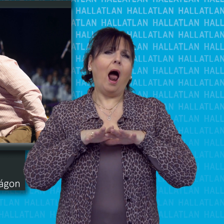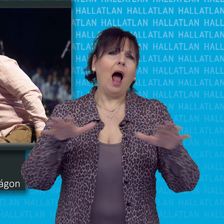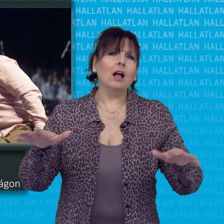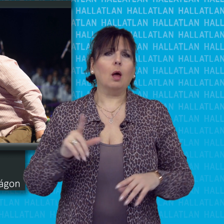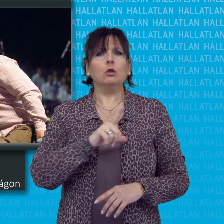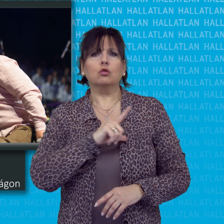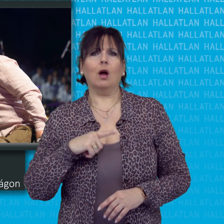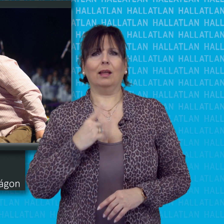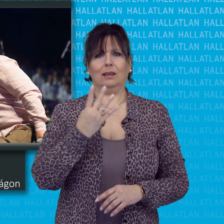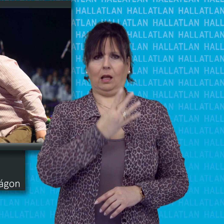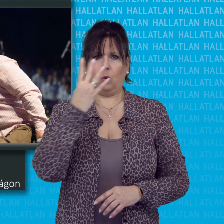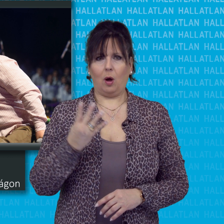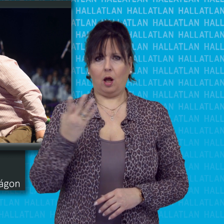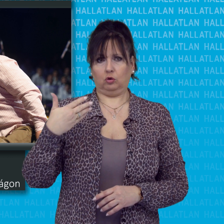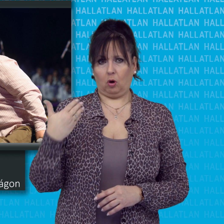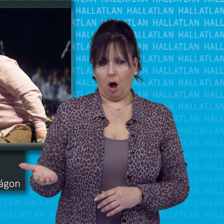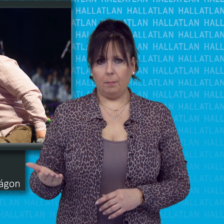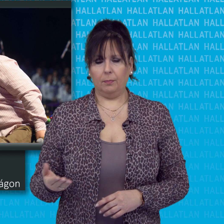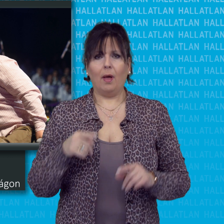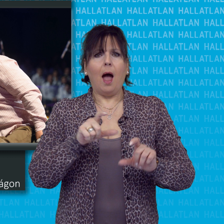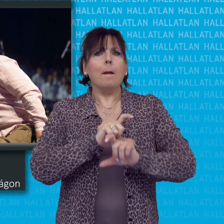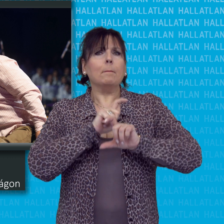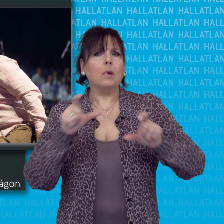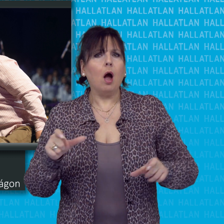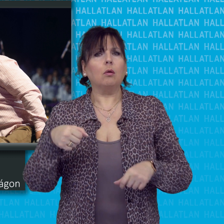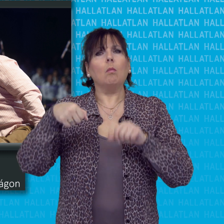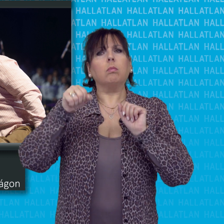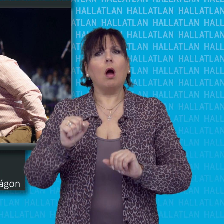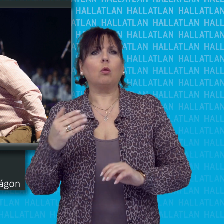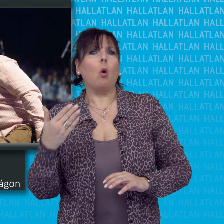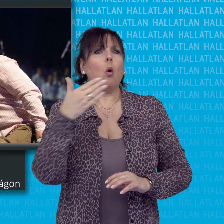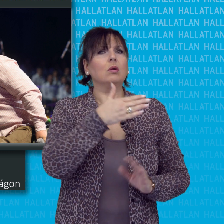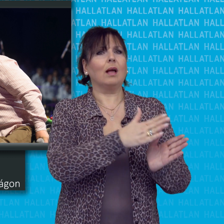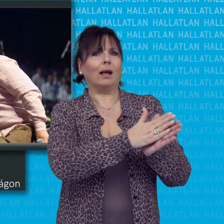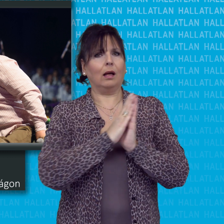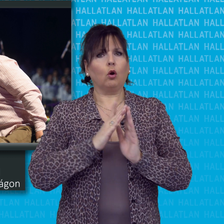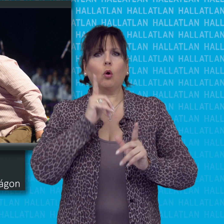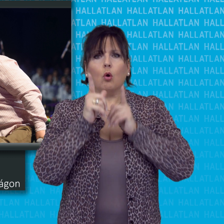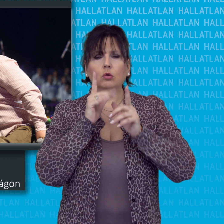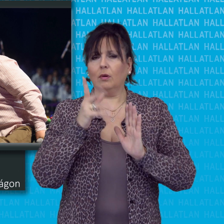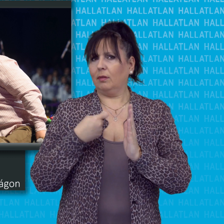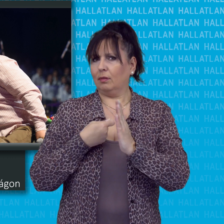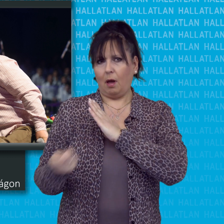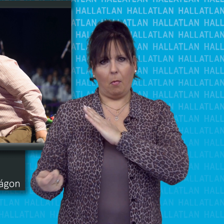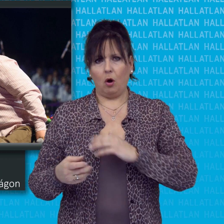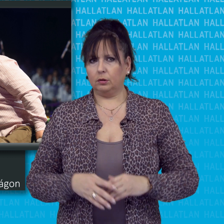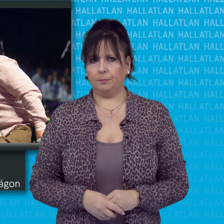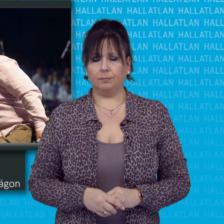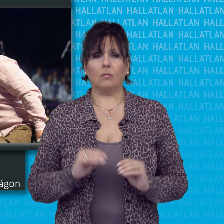általánosságban véve négy órában dolgoznak, ami arra sem elegendő, hogy kölcsönt vegyenek fel a banktól.